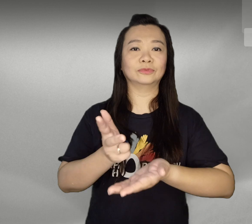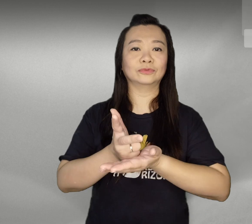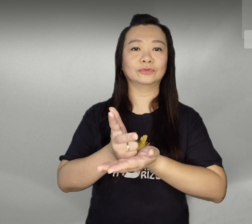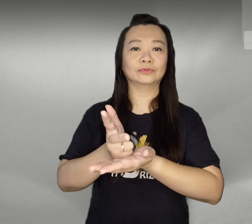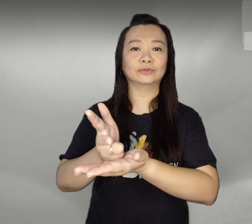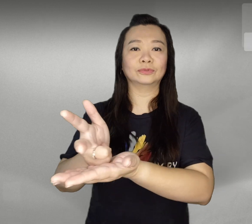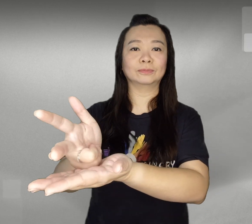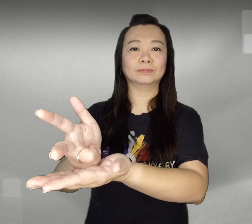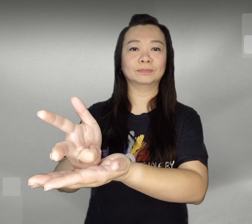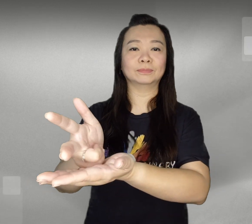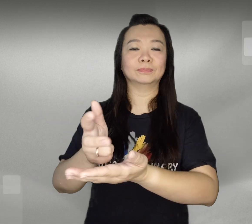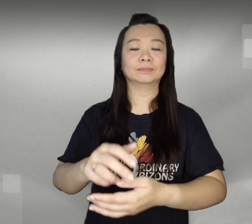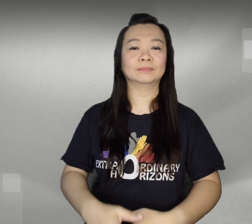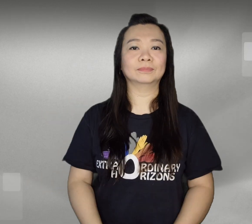SHIP (VAR. 1)